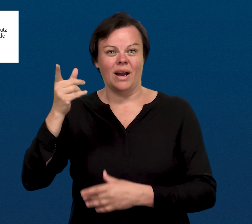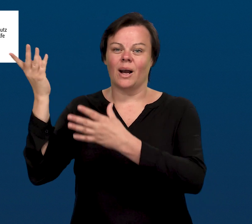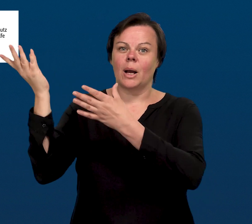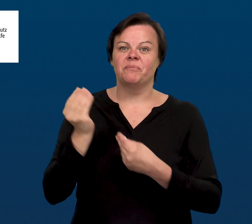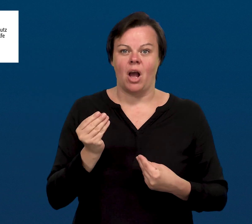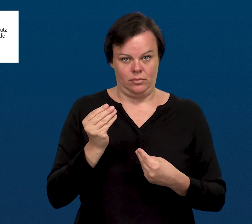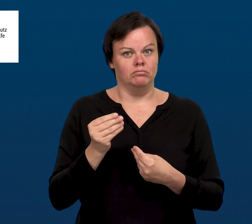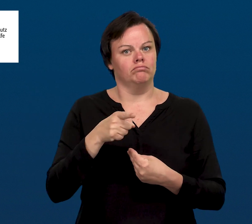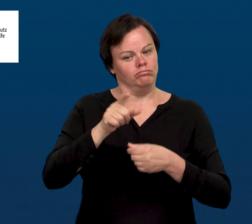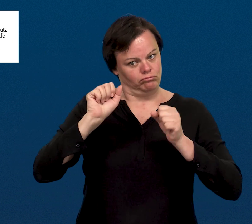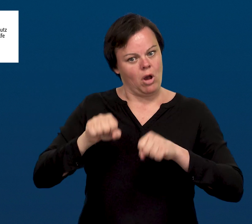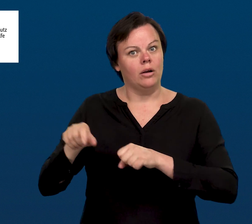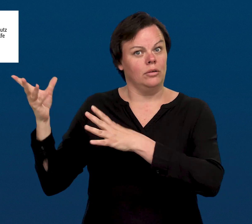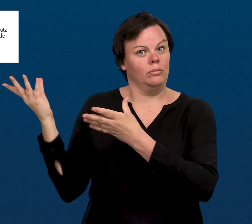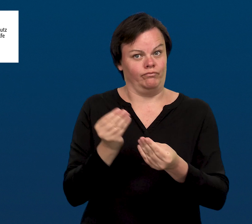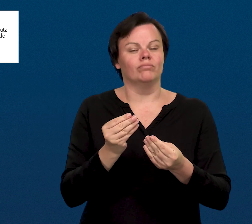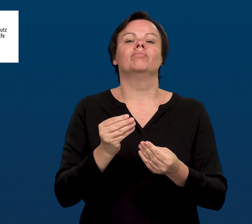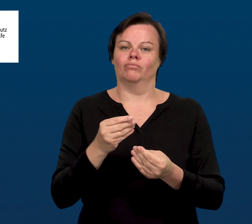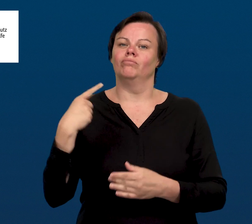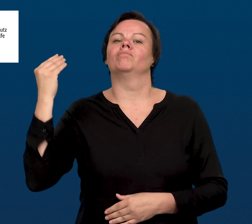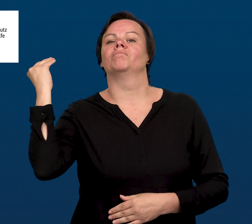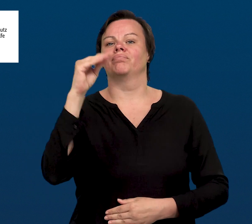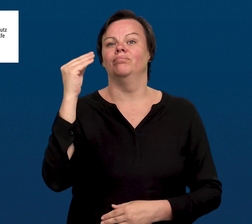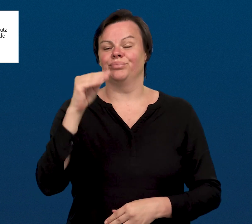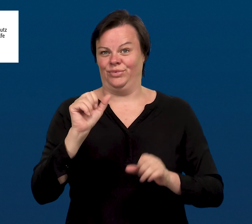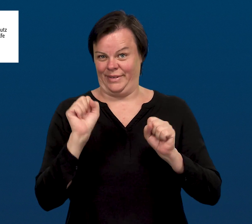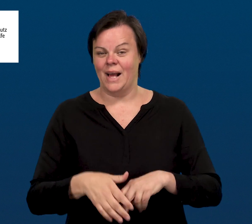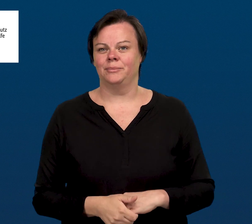in der Lage sind.